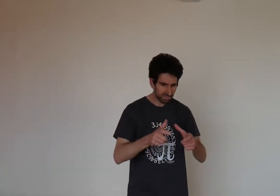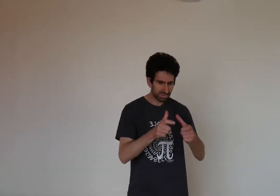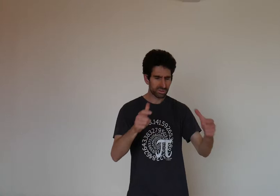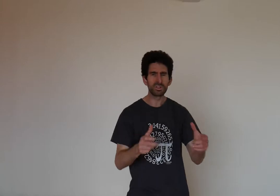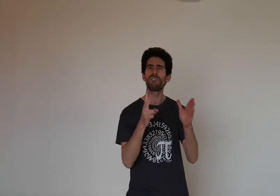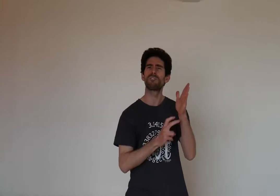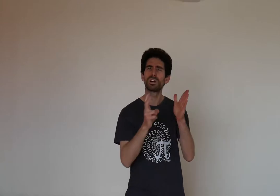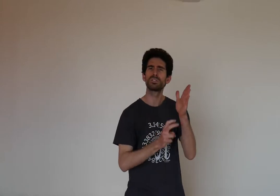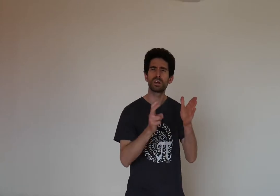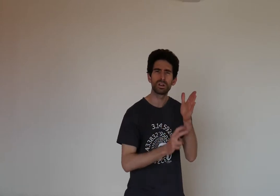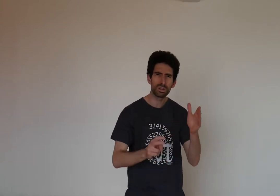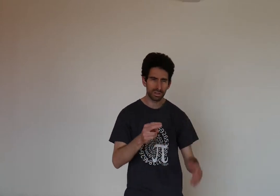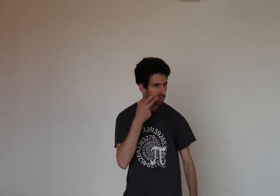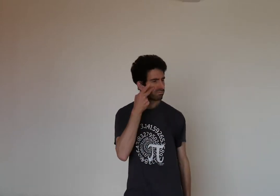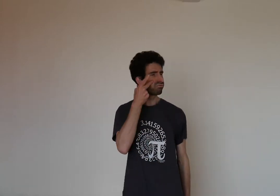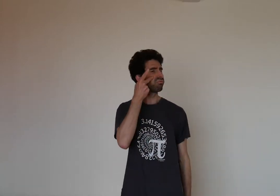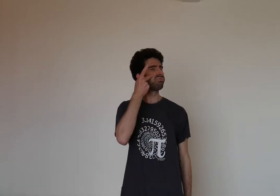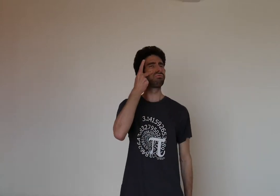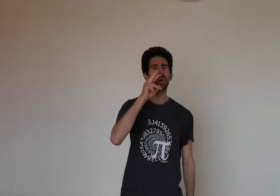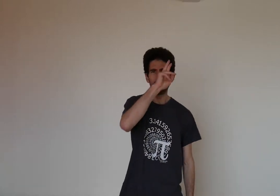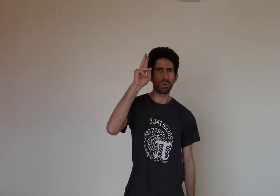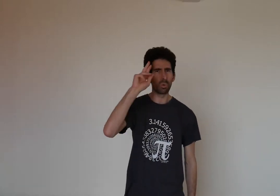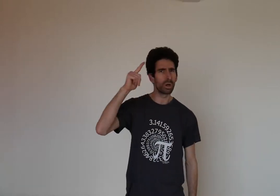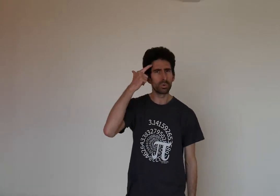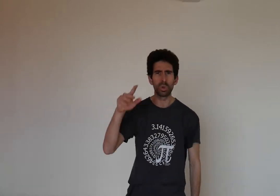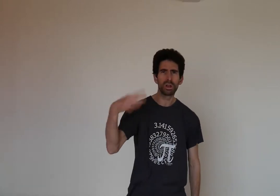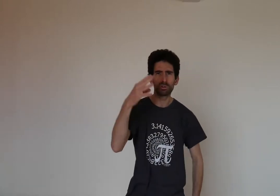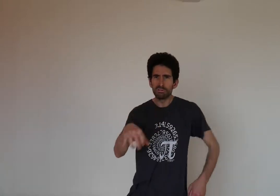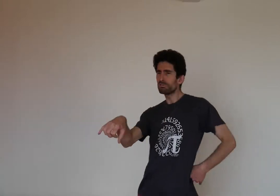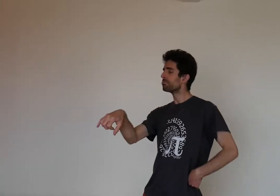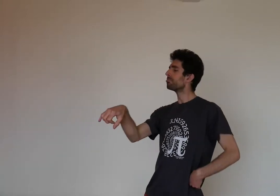Même le château de Versailles, qui est luxueux, avec le roi Louis XIV,